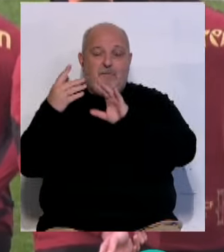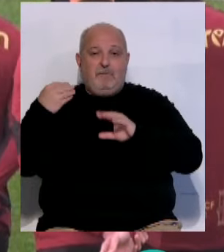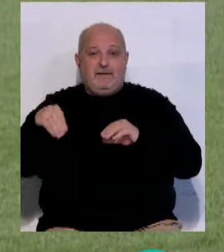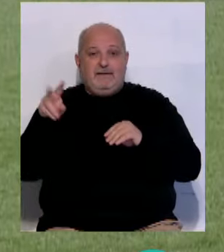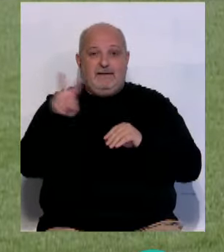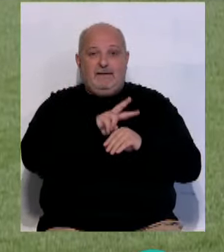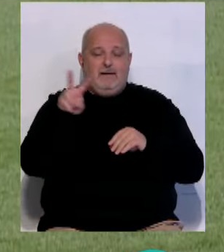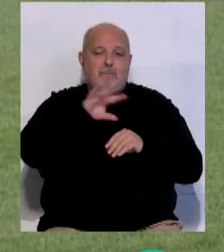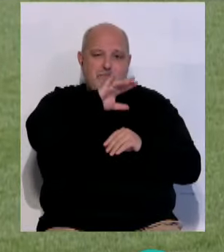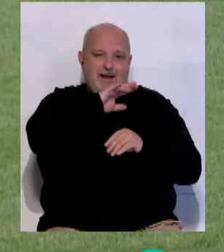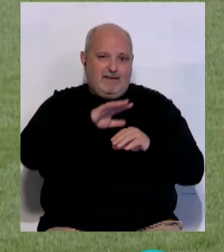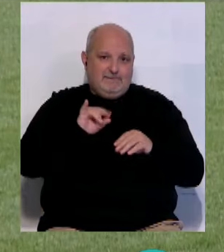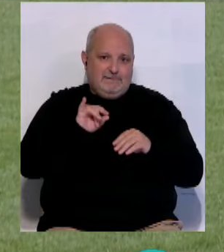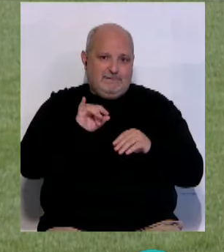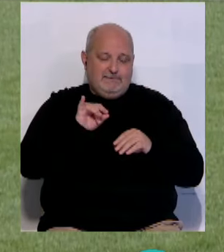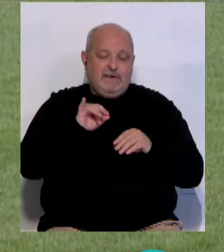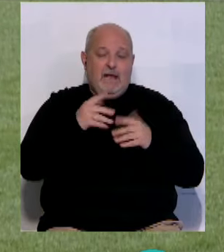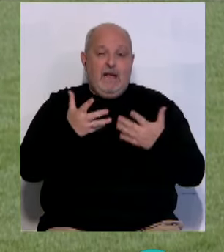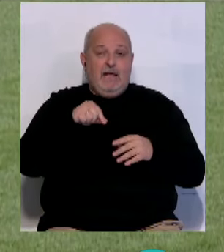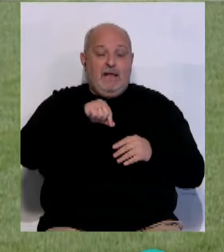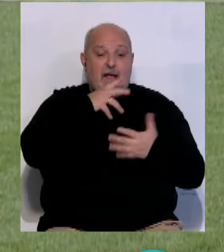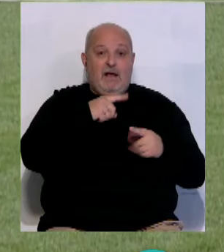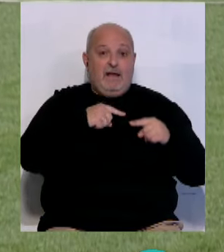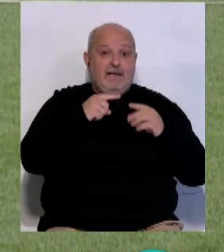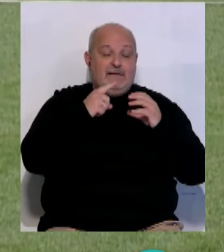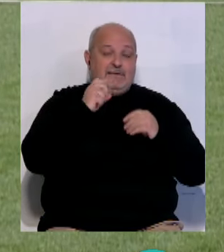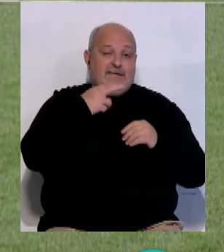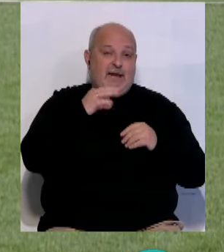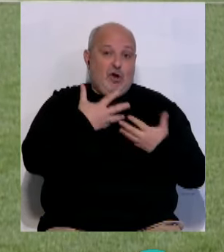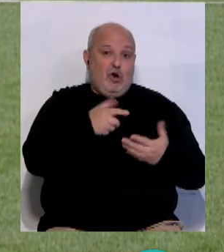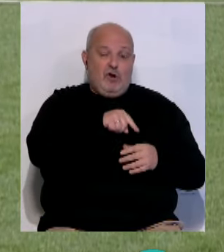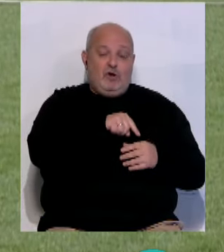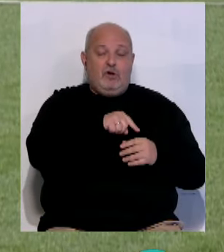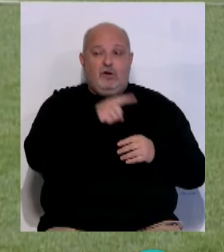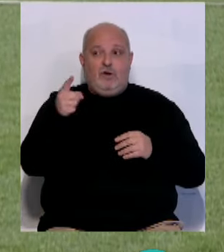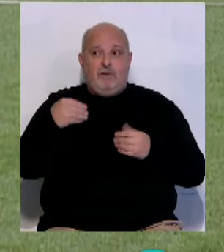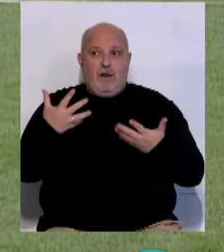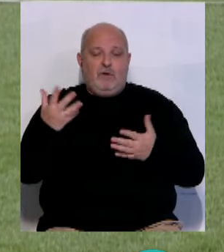era mala y la que actualmente tiene Sergio con Manuel vizcaíno es muy buena relación y aparte